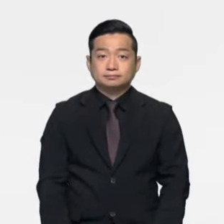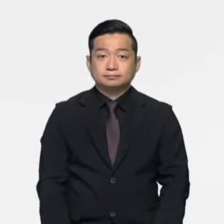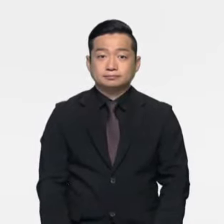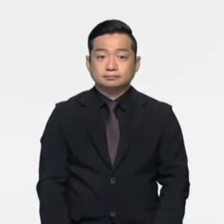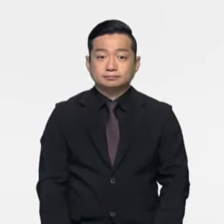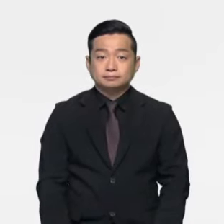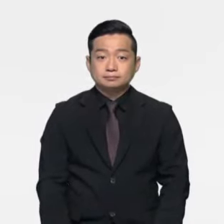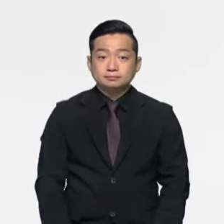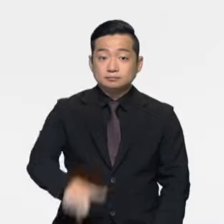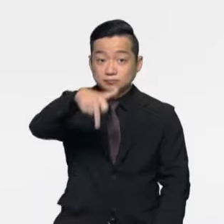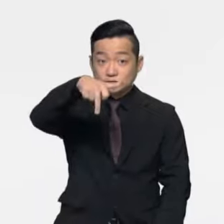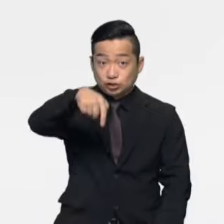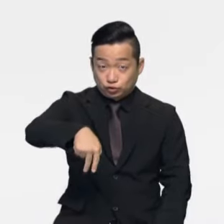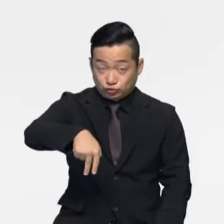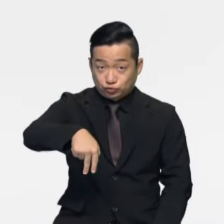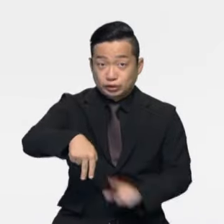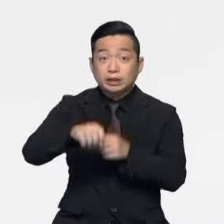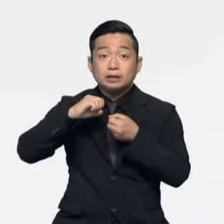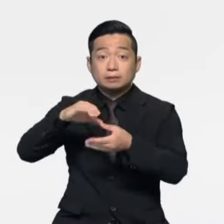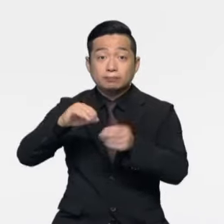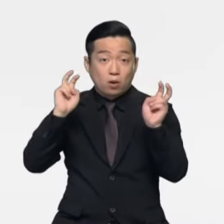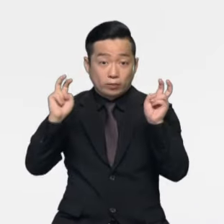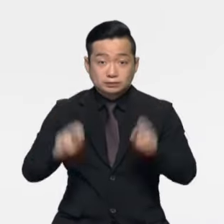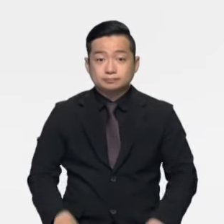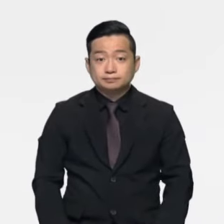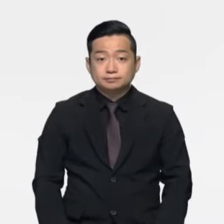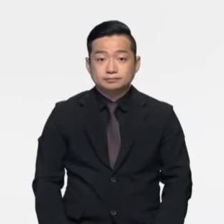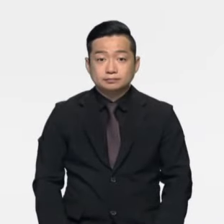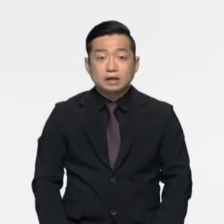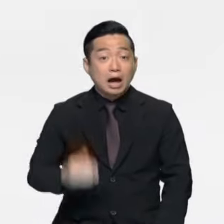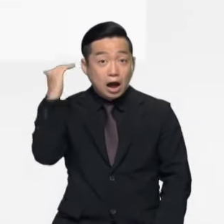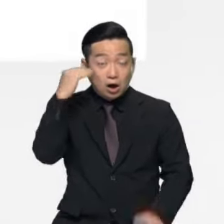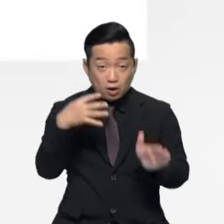(기자) 큐익스프레스의 한국 법인이 퇴직자들에게 보낸 이메일입니다.